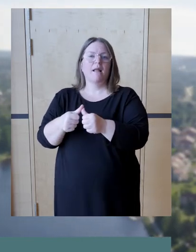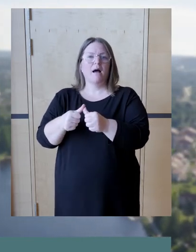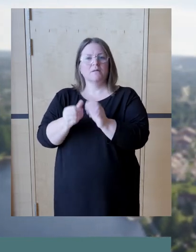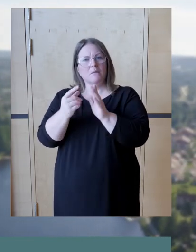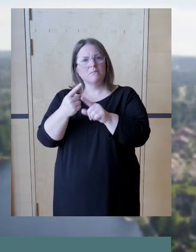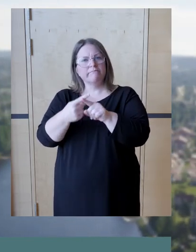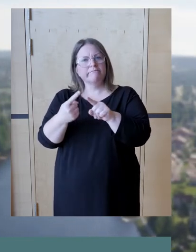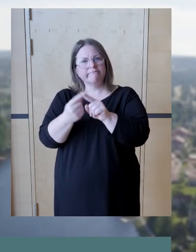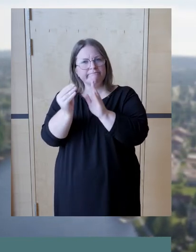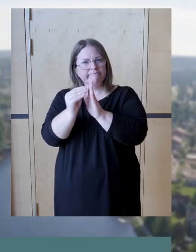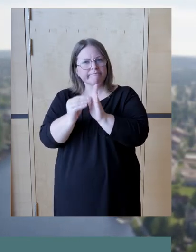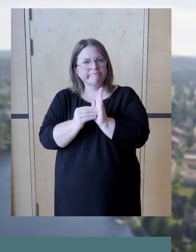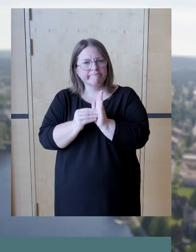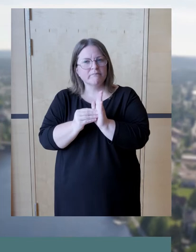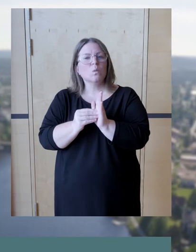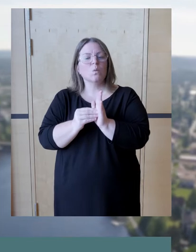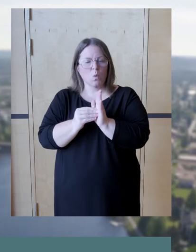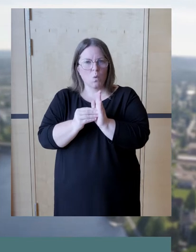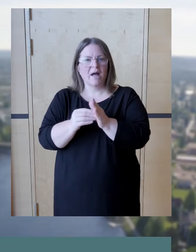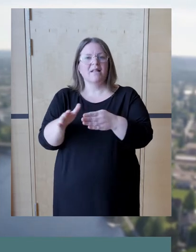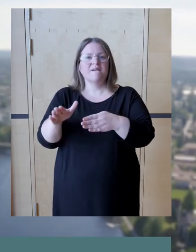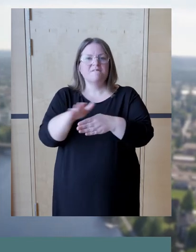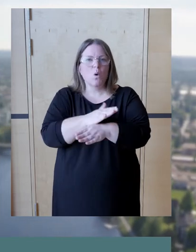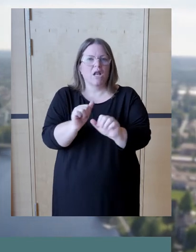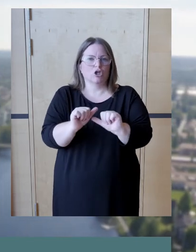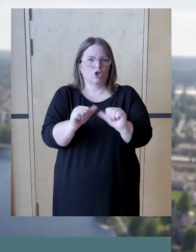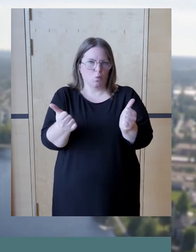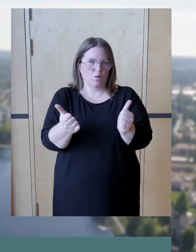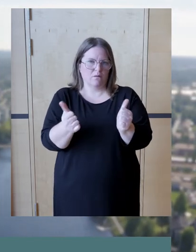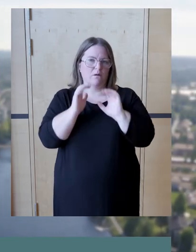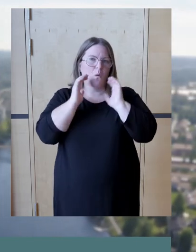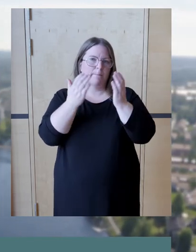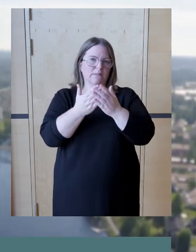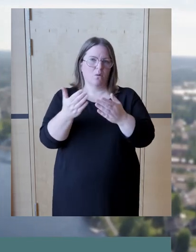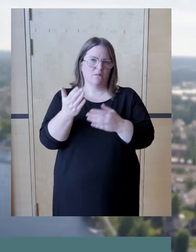Om att det är full stort omsorgsboende 120 platser